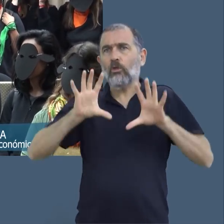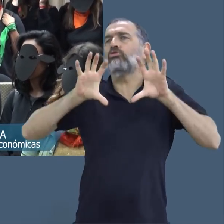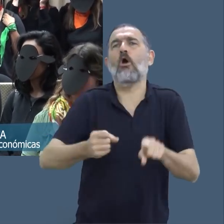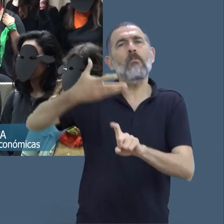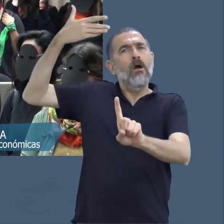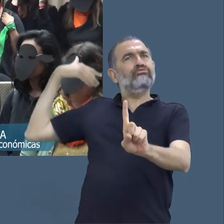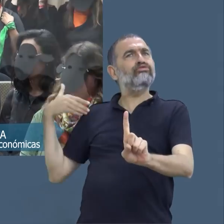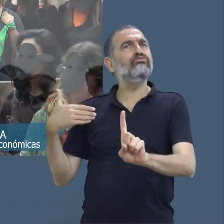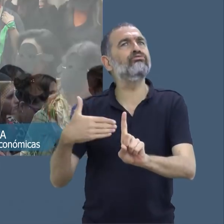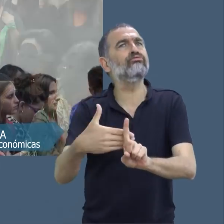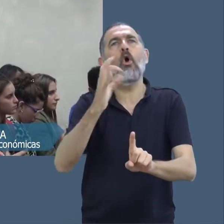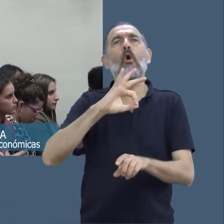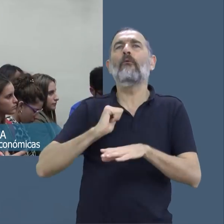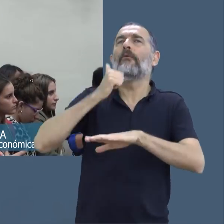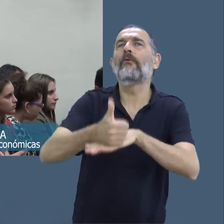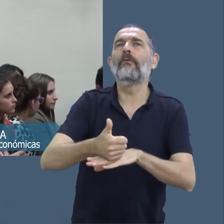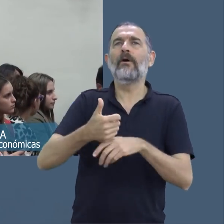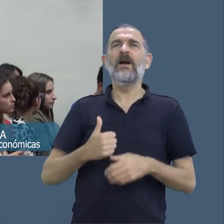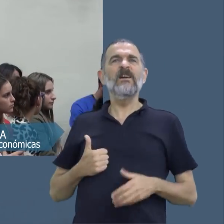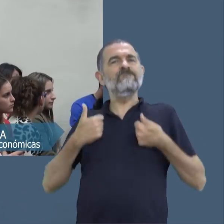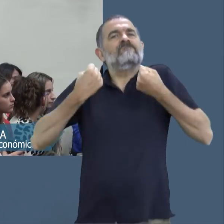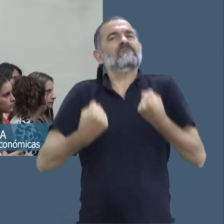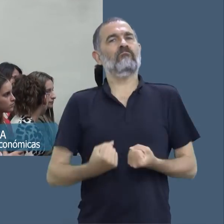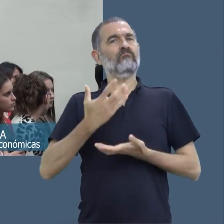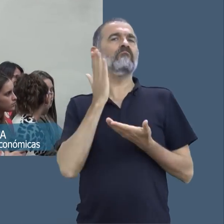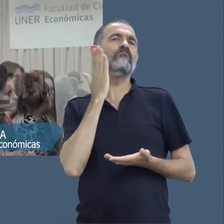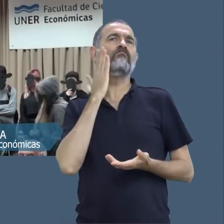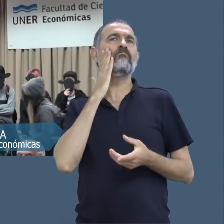que representa ponerle el cuerpo a una toma o a las intervenciones artísticas.